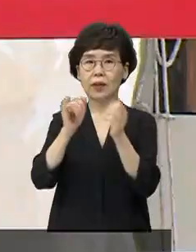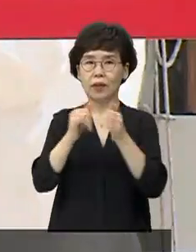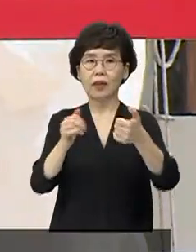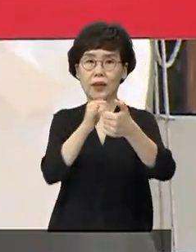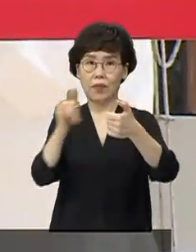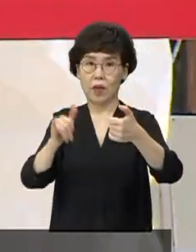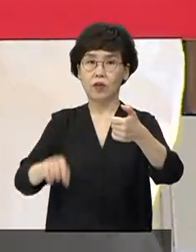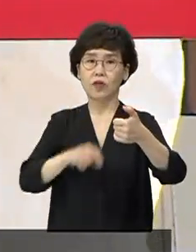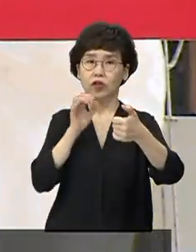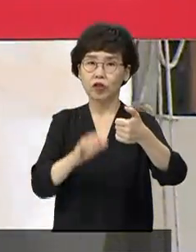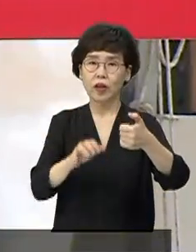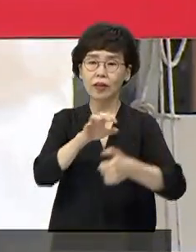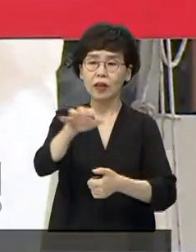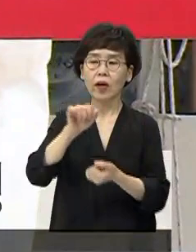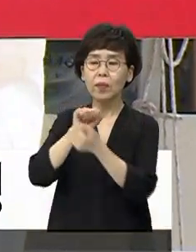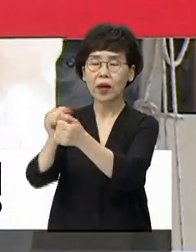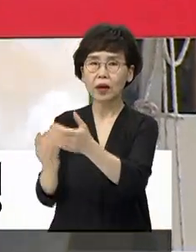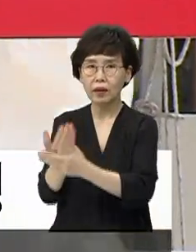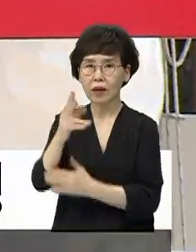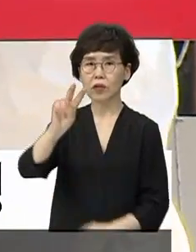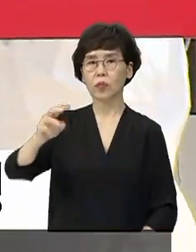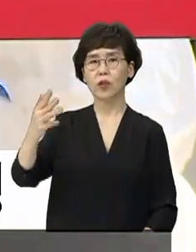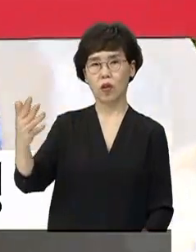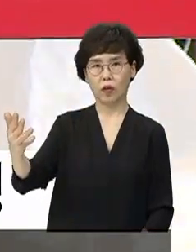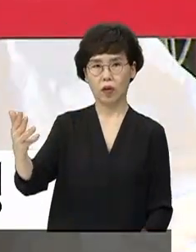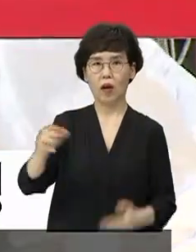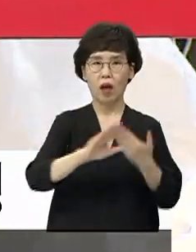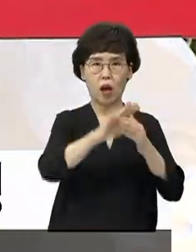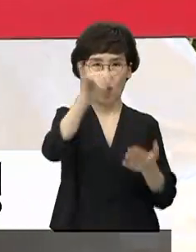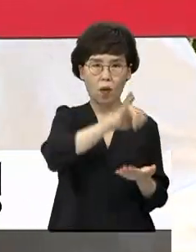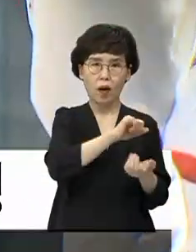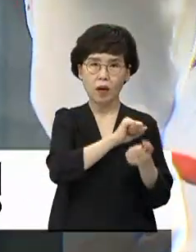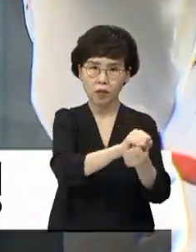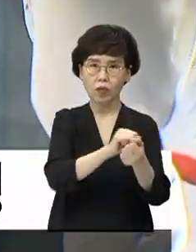가운데 지역 발생 사례는 28명, 해외 유입이 22명으로 잠정 집계됐습니다.